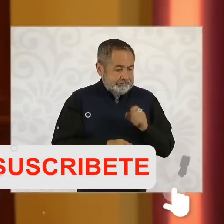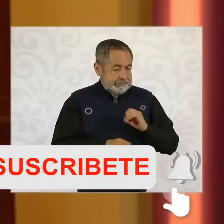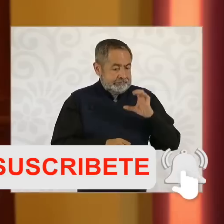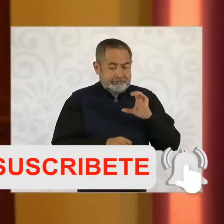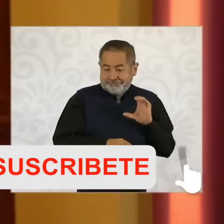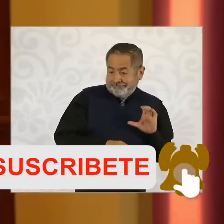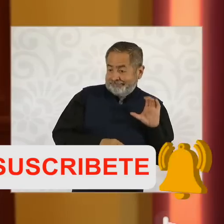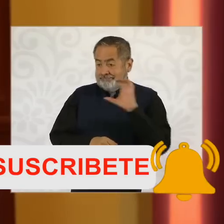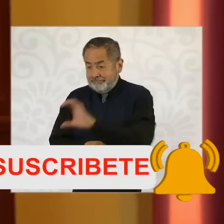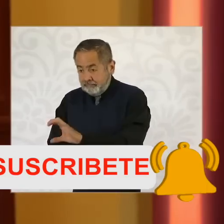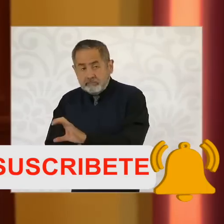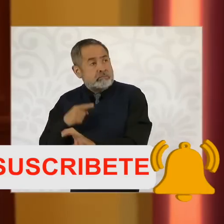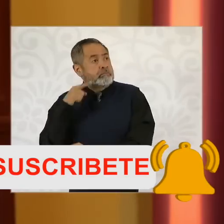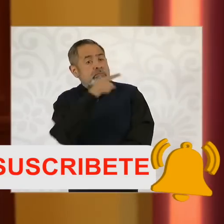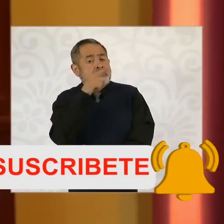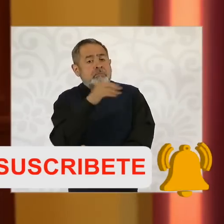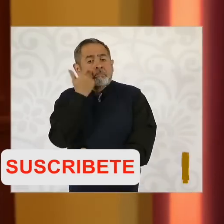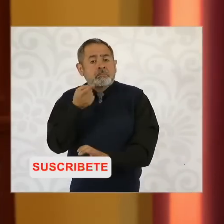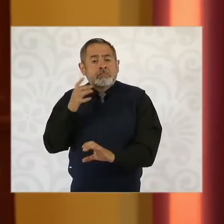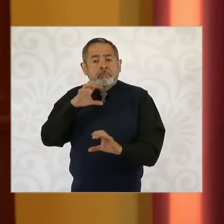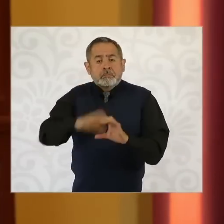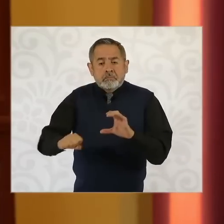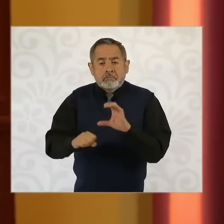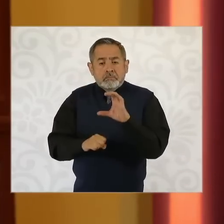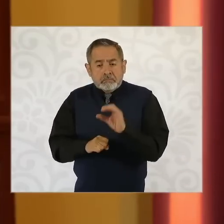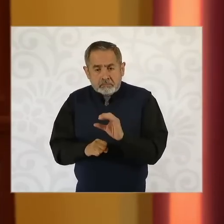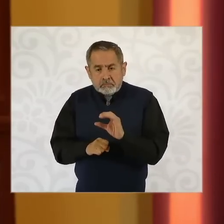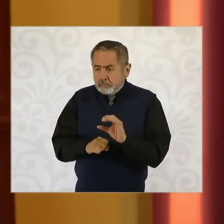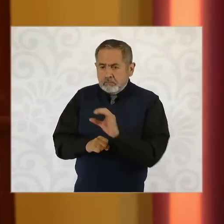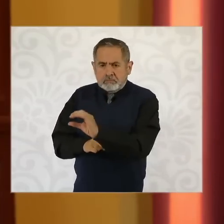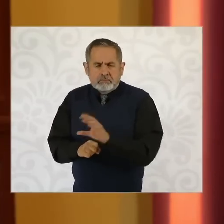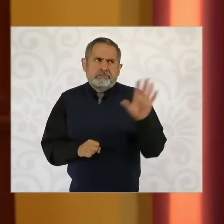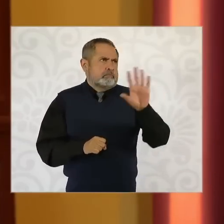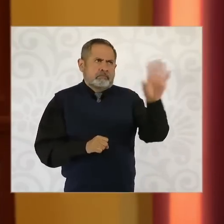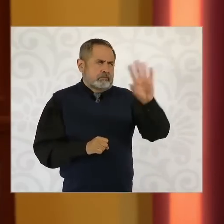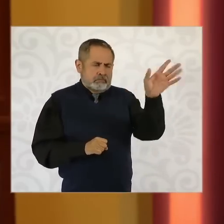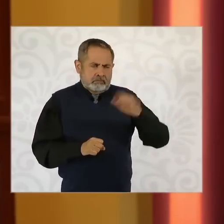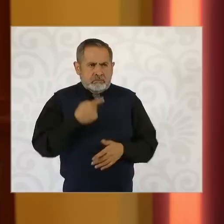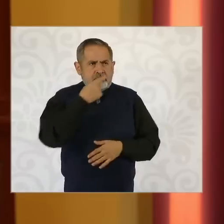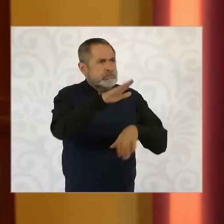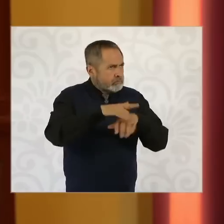trabajadores más allá de su estatus migratorio pagan de manera cotidiana sus impuestos por lo